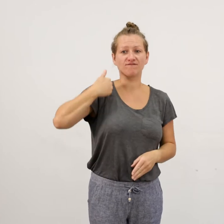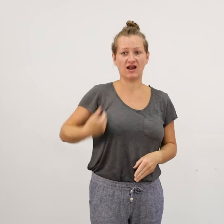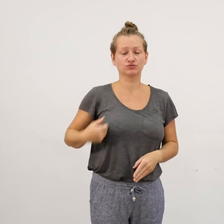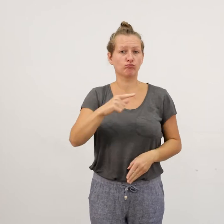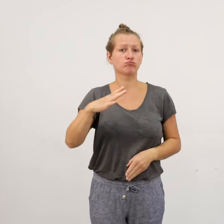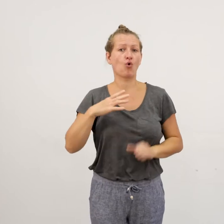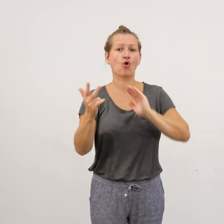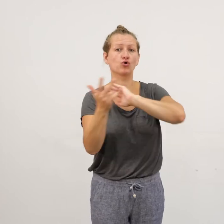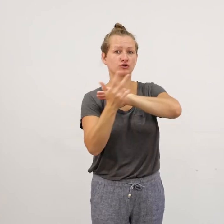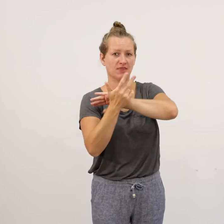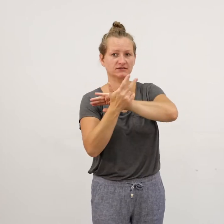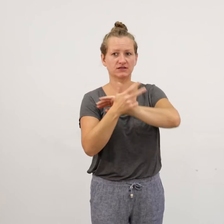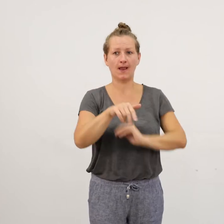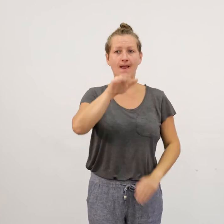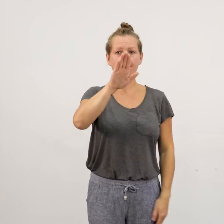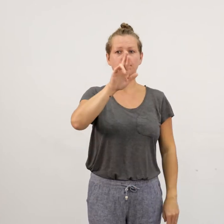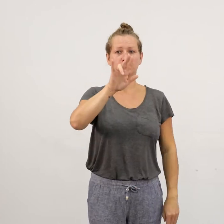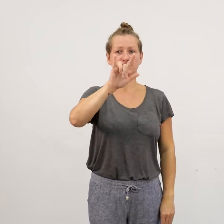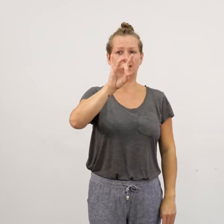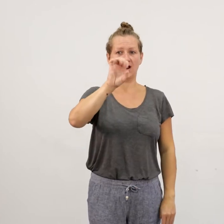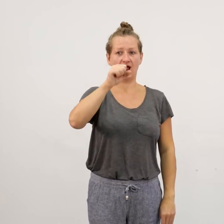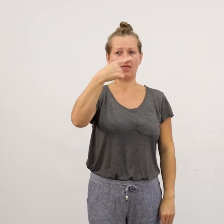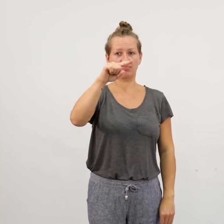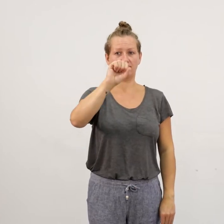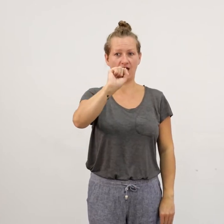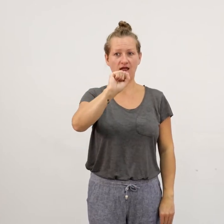18. Brygada Zmechanizowana,